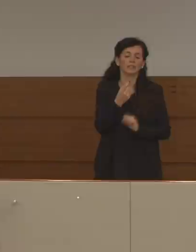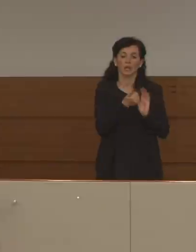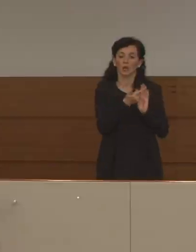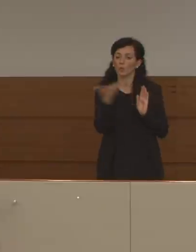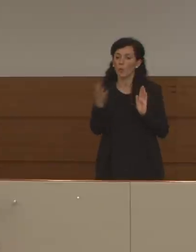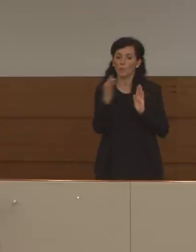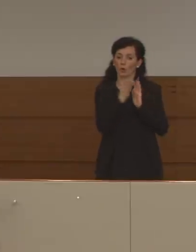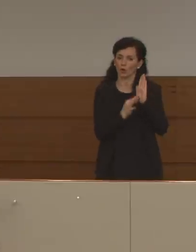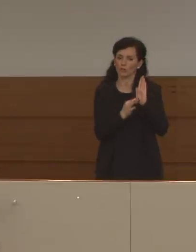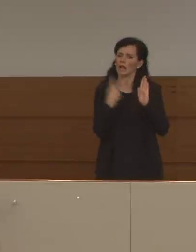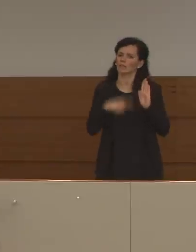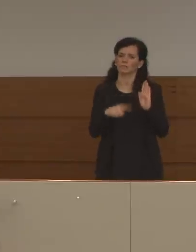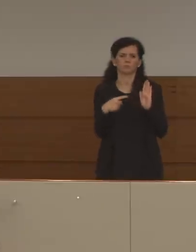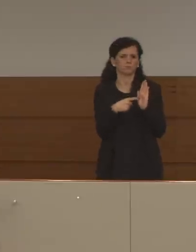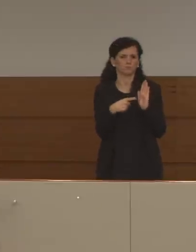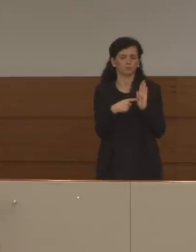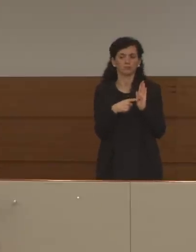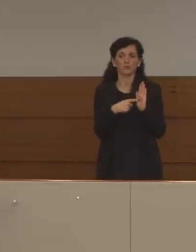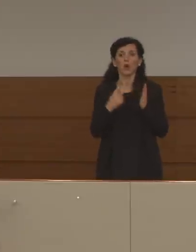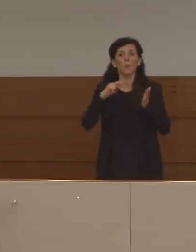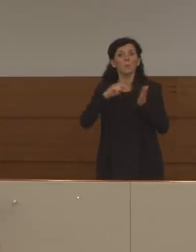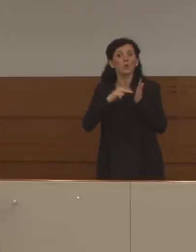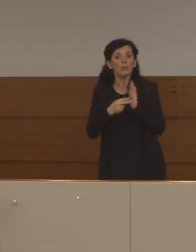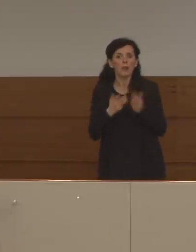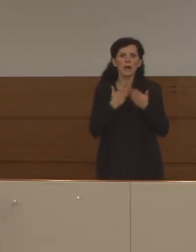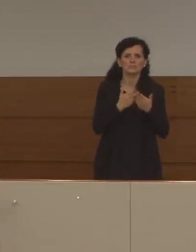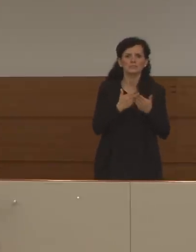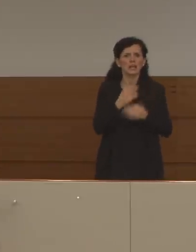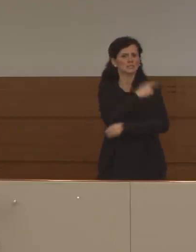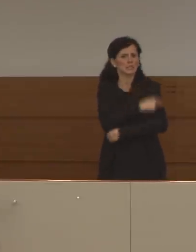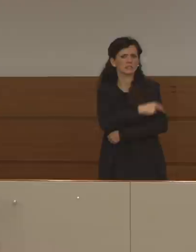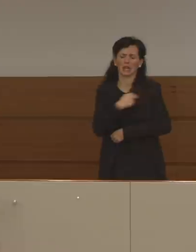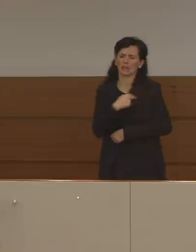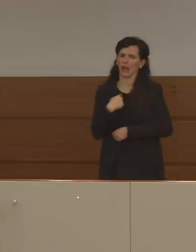crediamo che sia un problema di assistenza sanitaria è secondo noi un